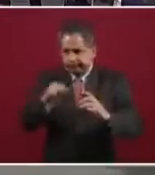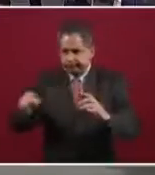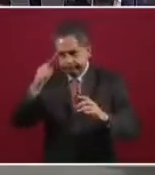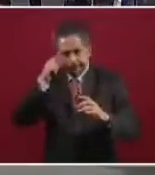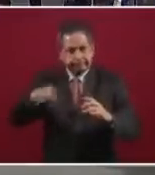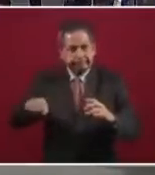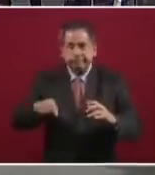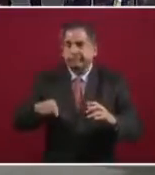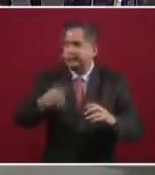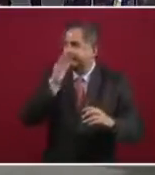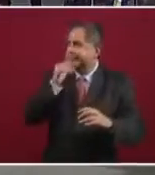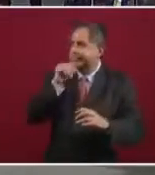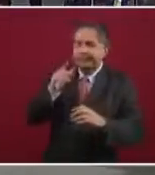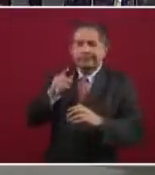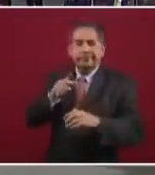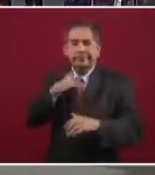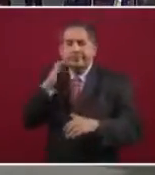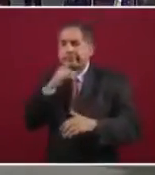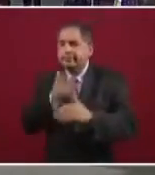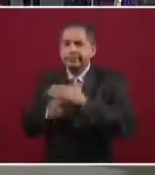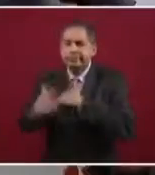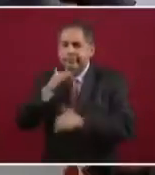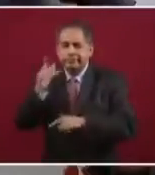para abatir tipo de prácticas que se dan ahí.